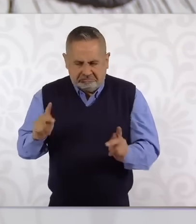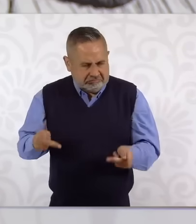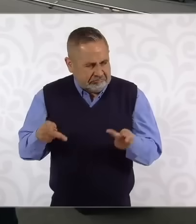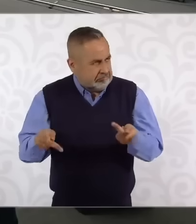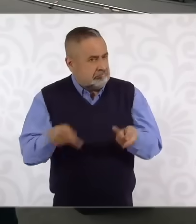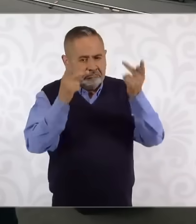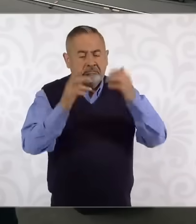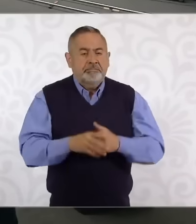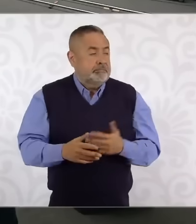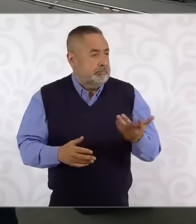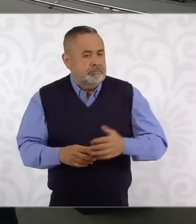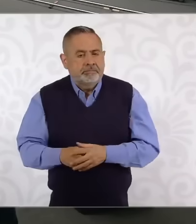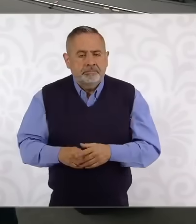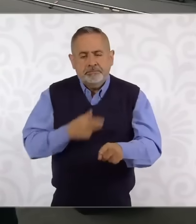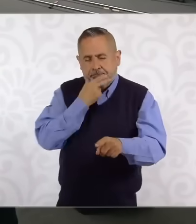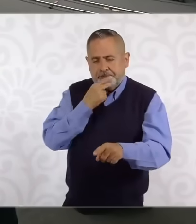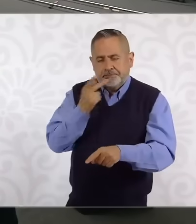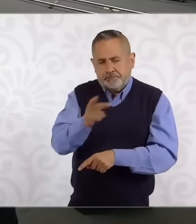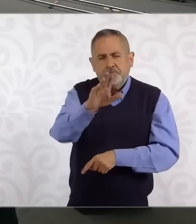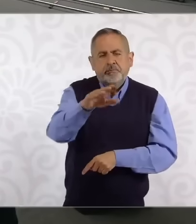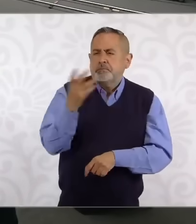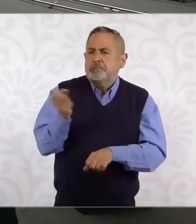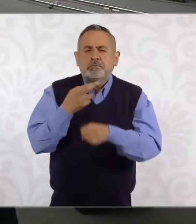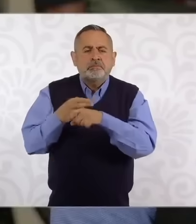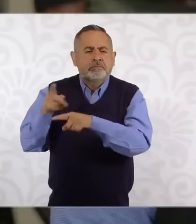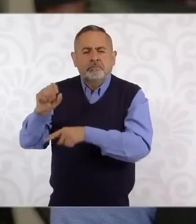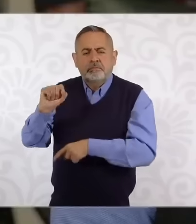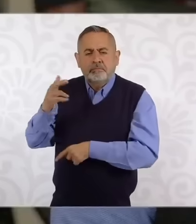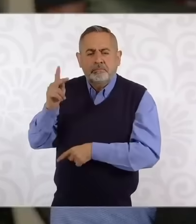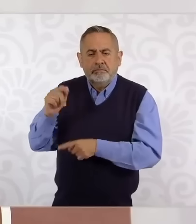y otro de los puntos que mencionaba justamente el secretario de agricultura era mejor jitomate,